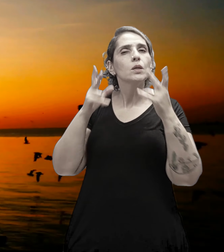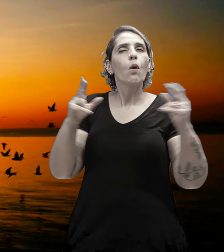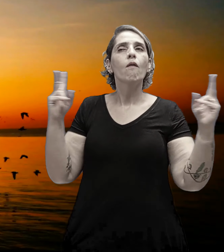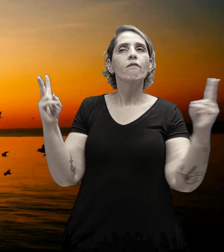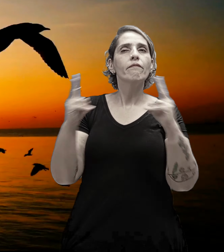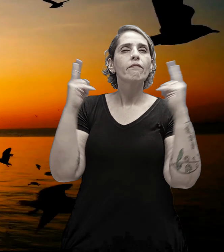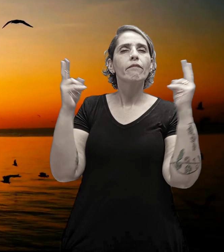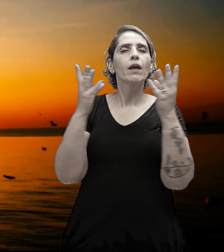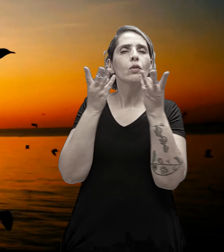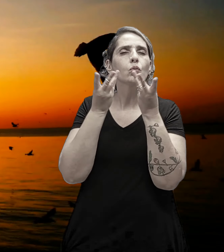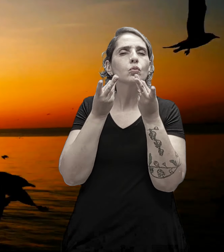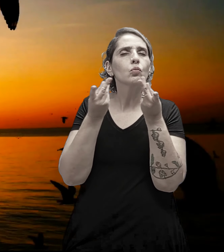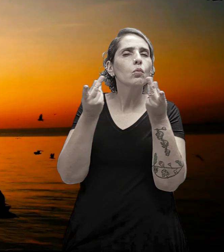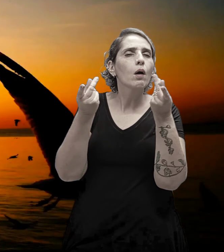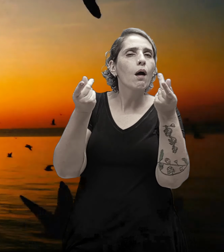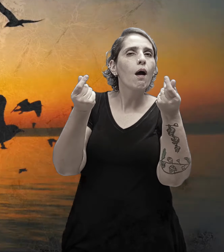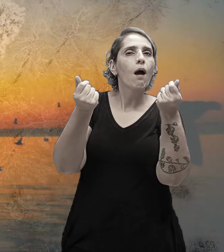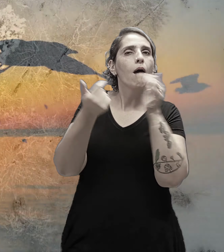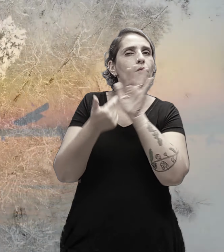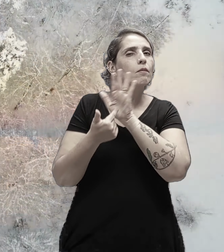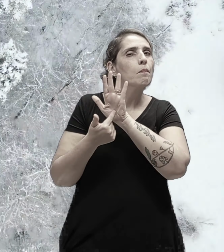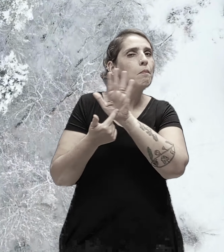que delicadamente indica o caminho.